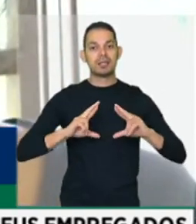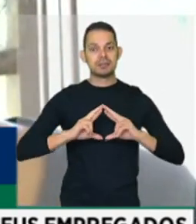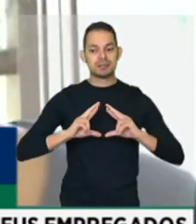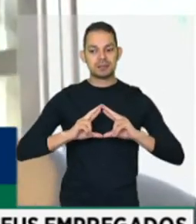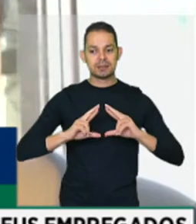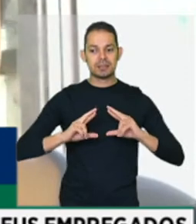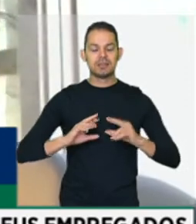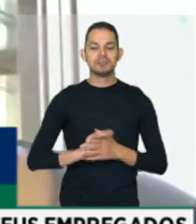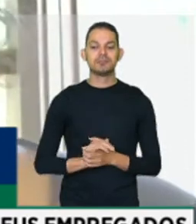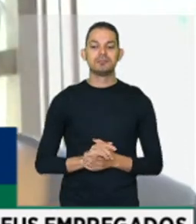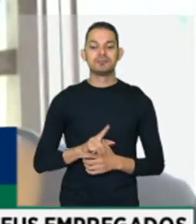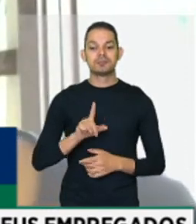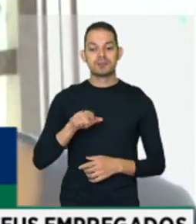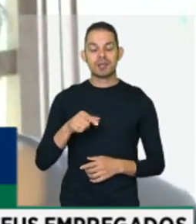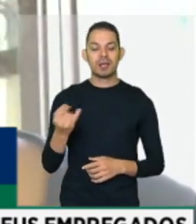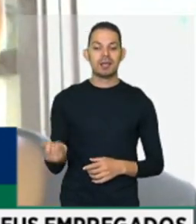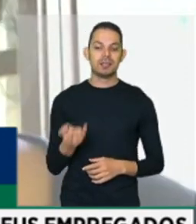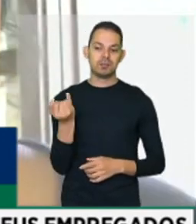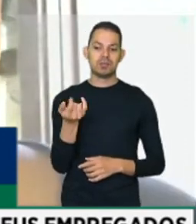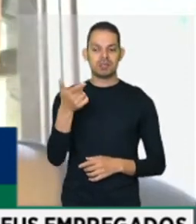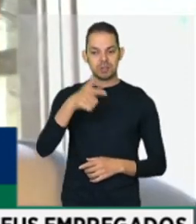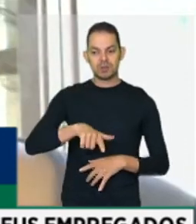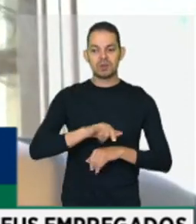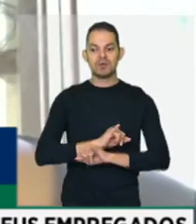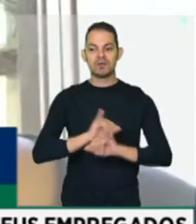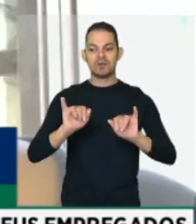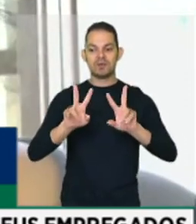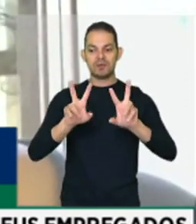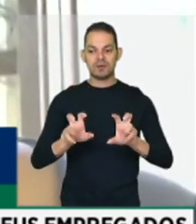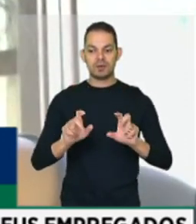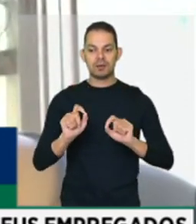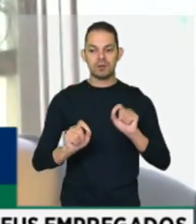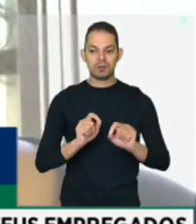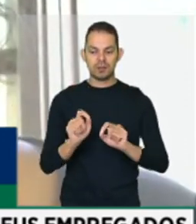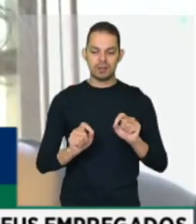RECICLÁVEIS E O QUE EU ACHO IMPORTANTE FALAR AQUI MAIS UMA VEZ SOBRE ESSE TEMA É PARA QUE AS PESSOAS CHEGUEM EM